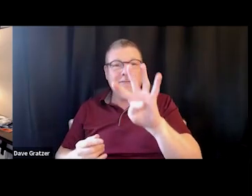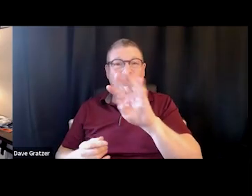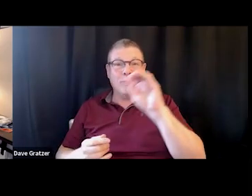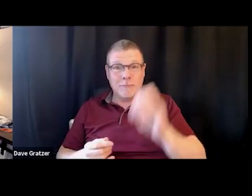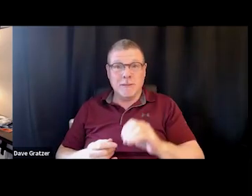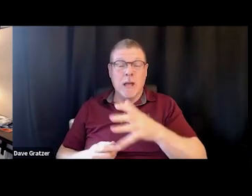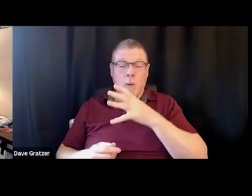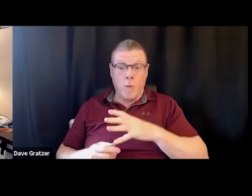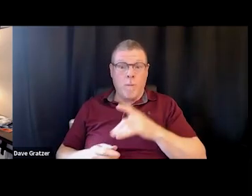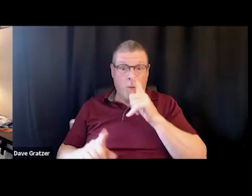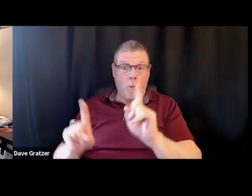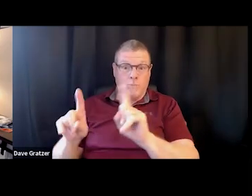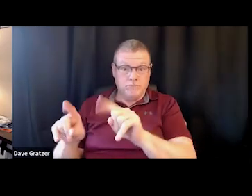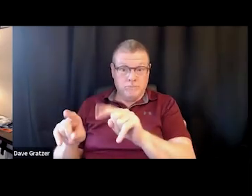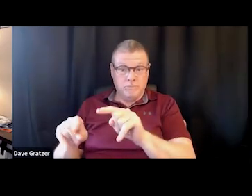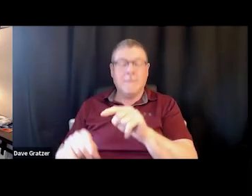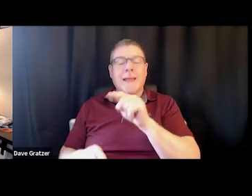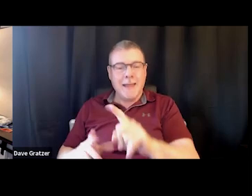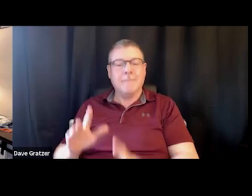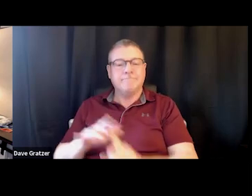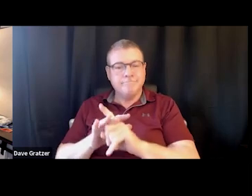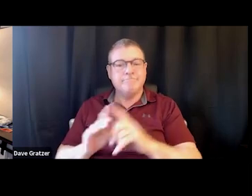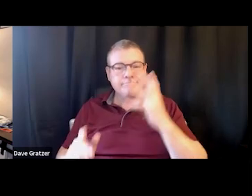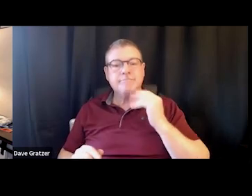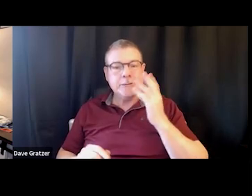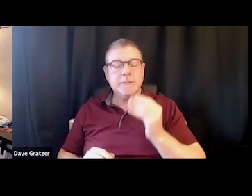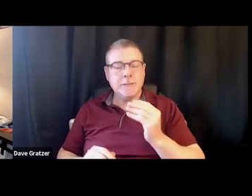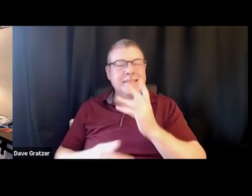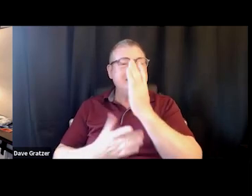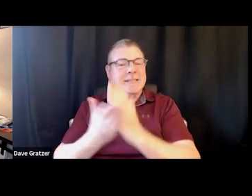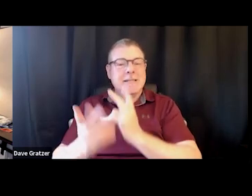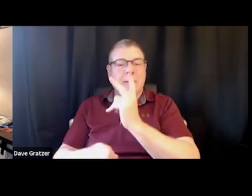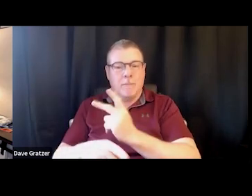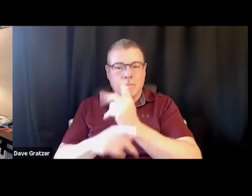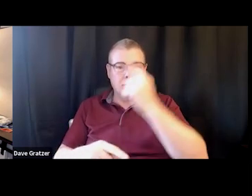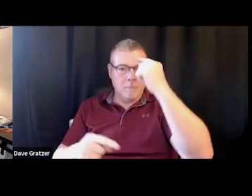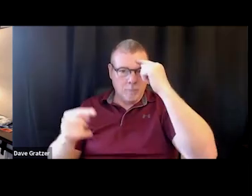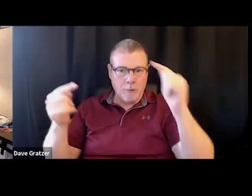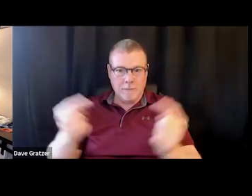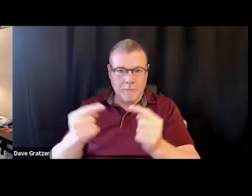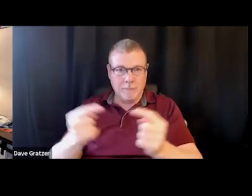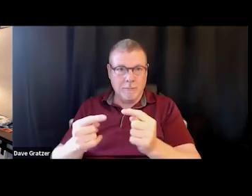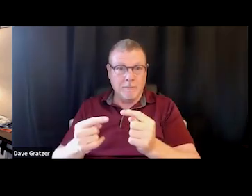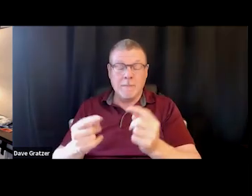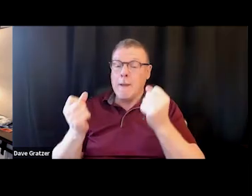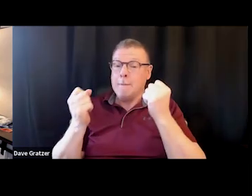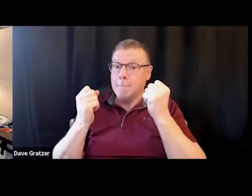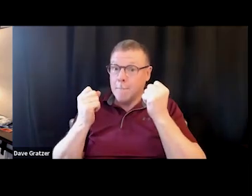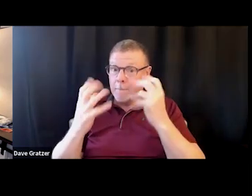que son atendidas en esos entornos han experimentado alguna forma de lesión cerebral. Muchas de esas lesiones ocurren